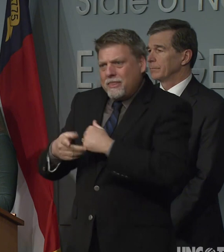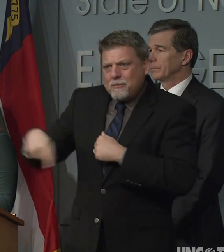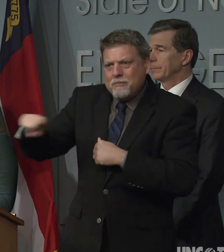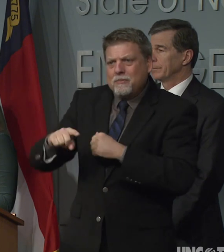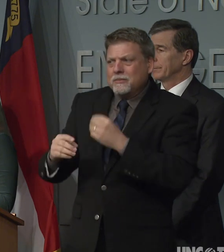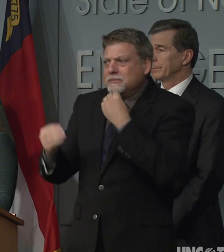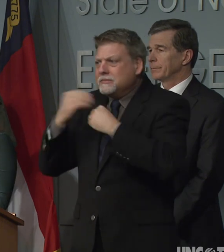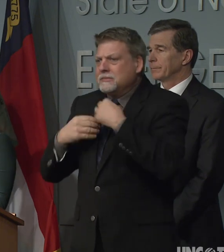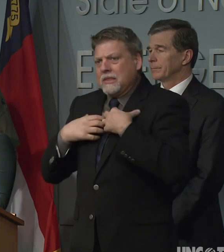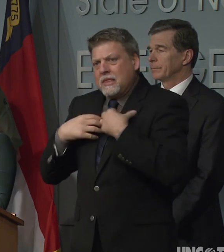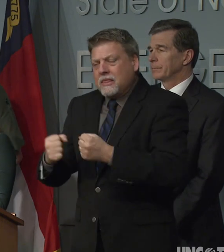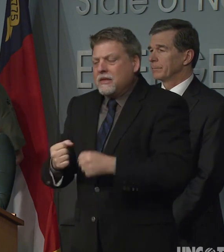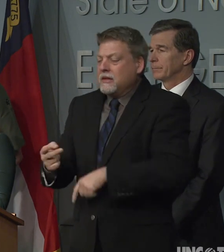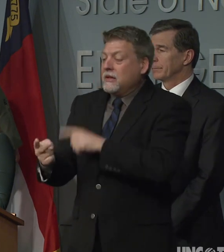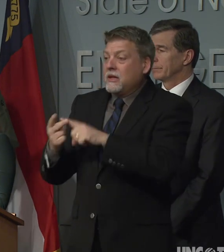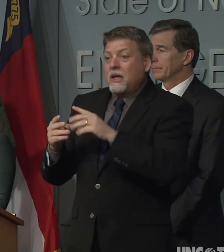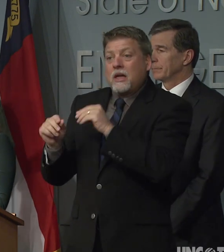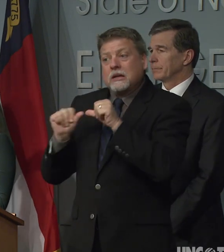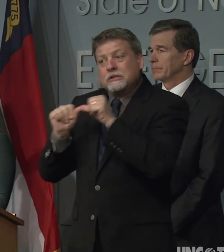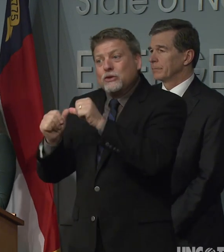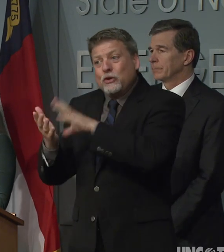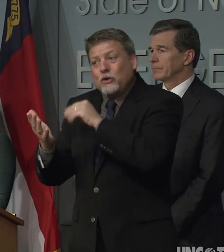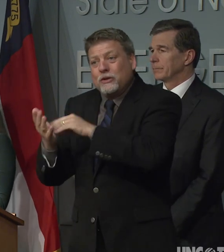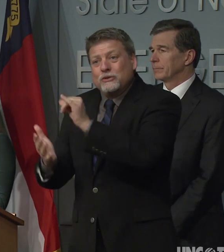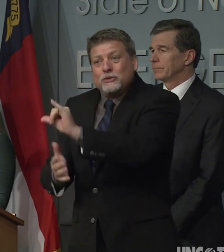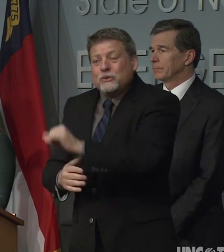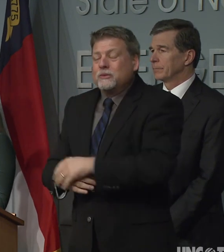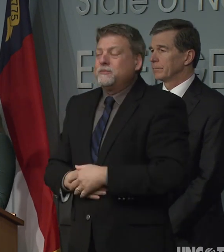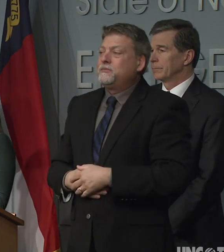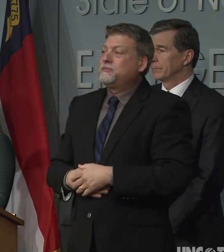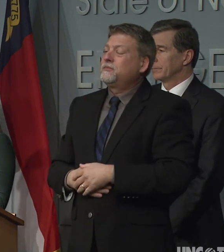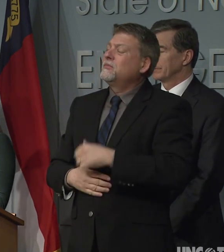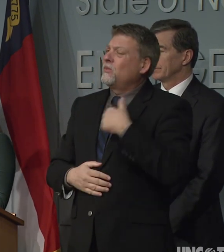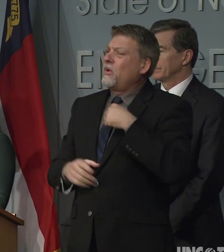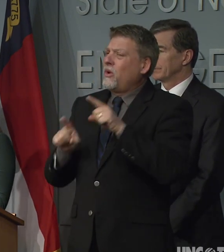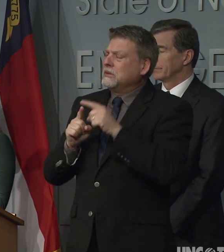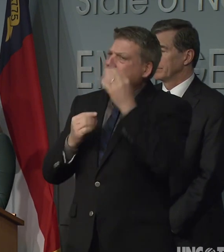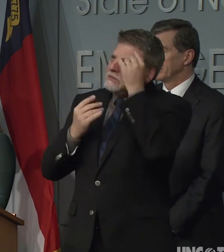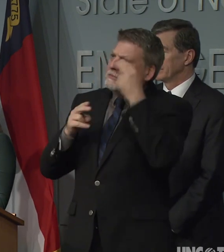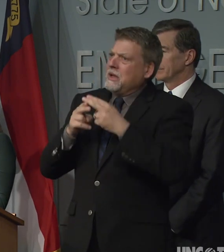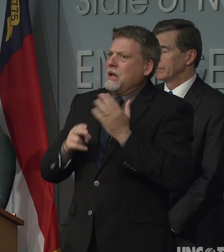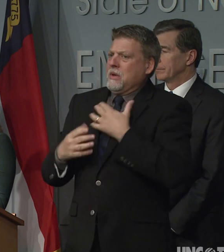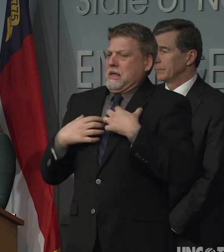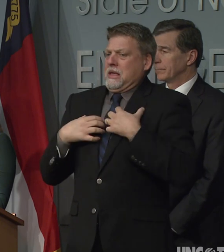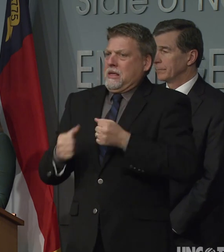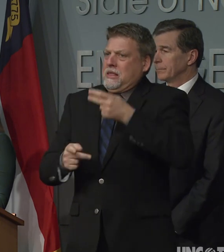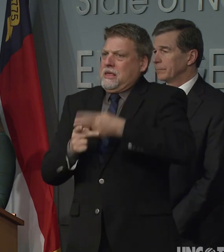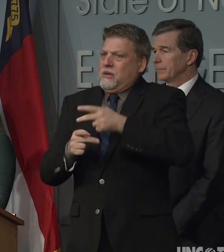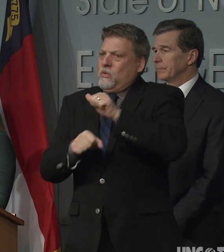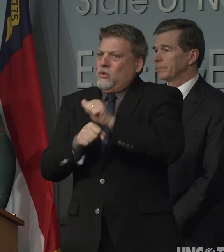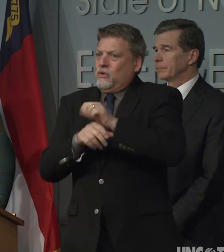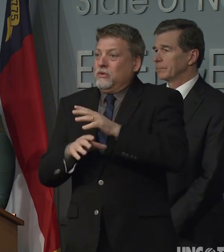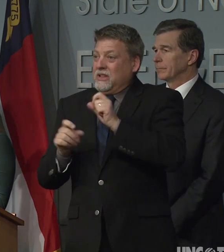segura y que el aprendizaje continúe. Estamos pensando sobre todo en los trabajadores de salud sabemos que sus hijos